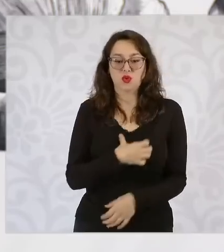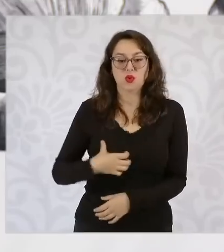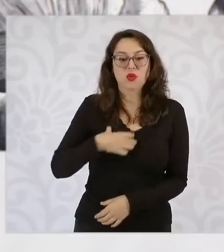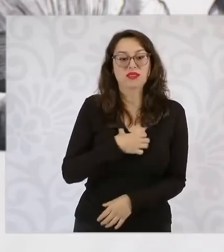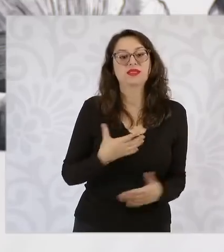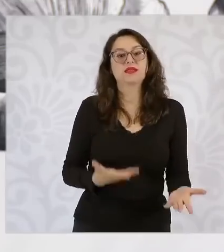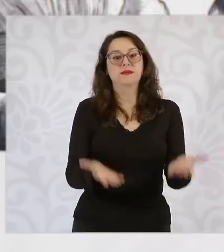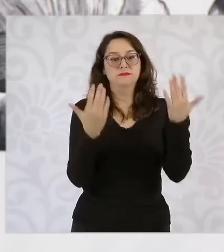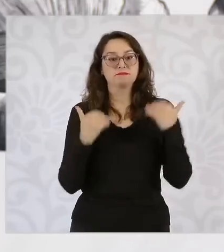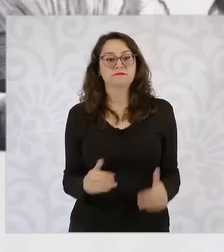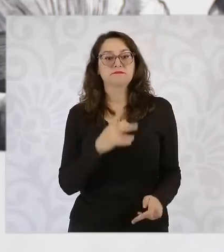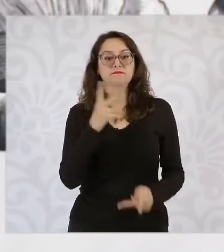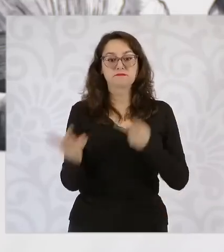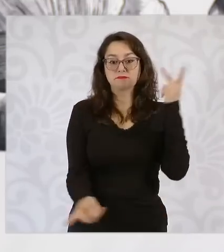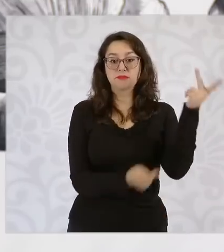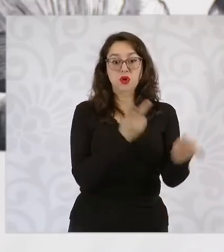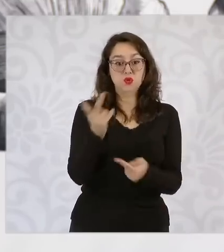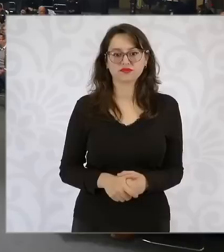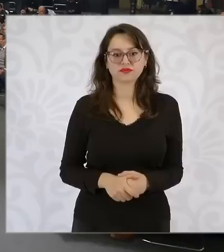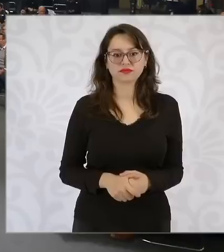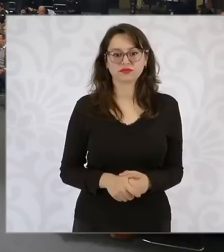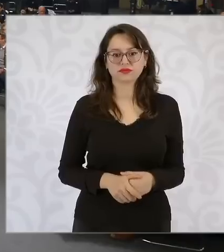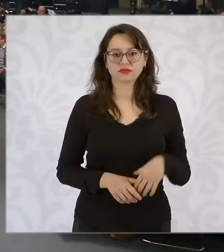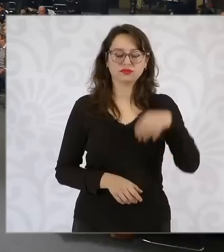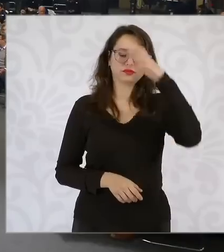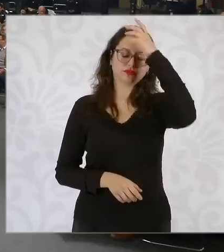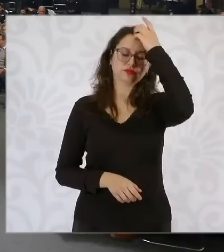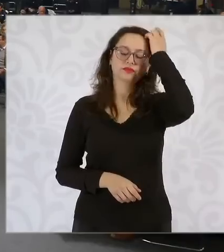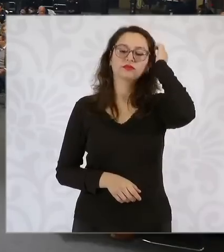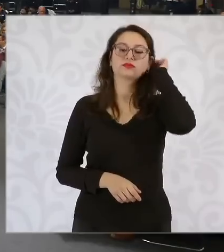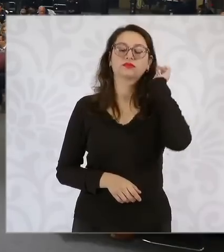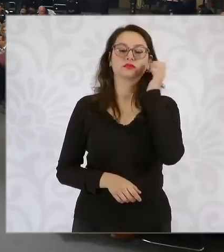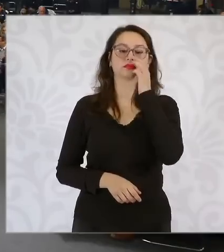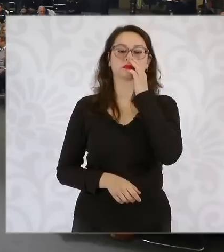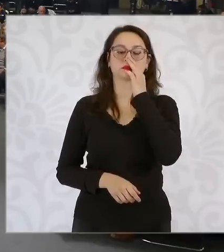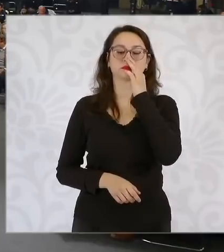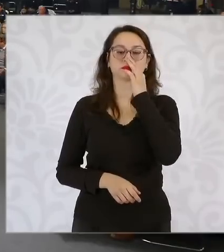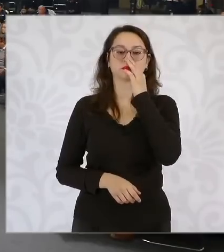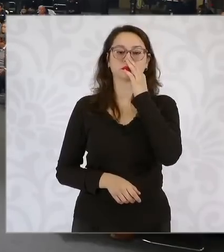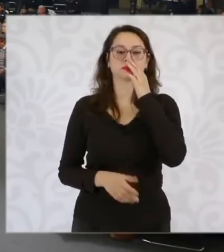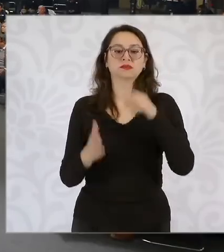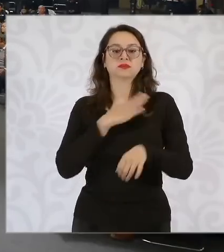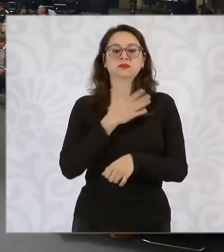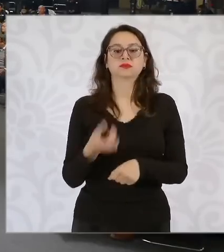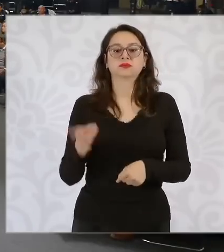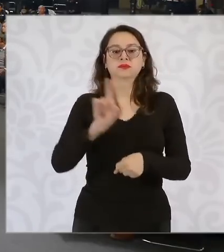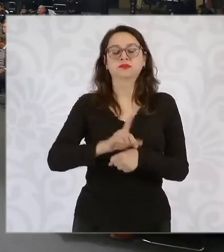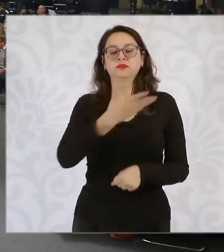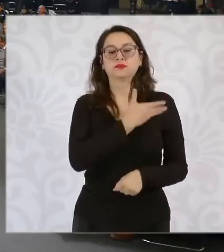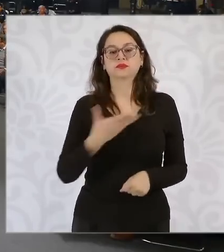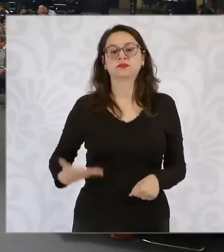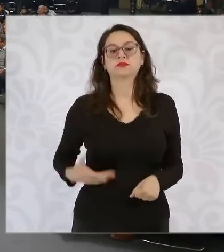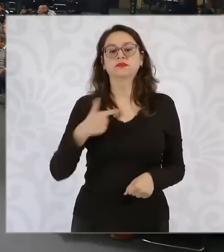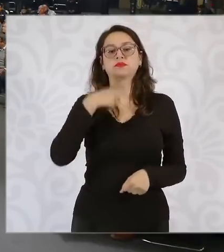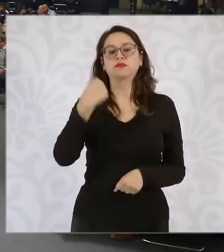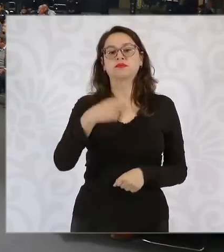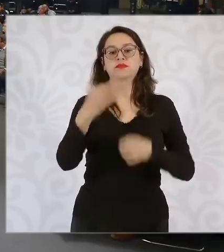las preguntas si no tienen otra cosa Buenos días presidenta Aurora castillejos canal 14 spr también